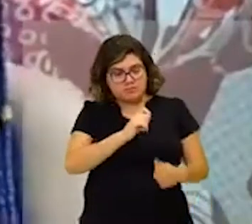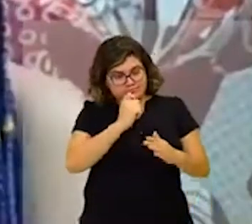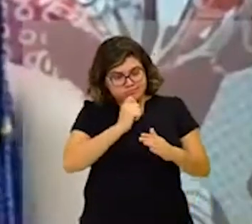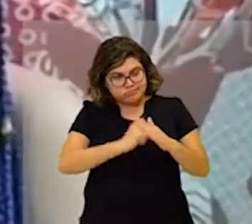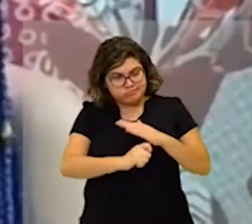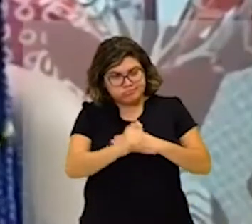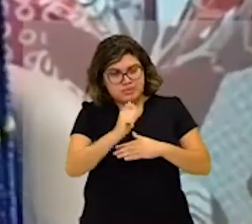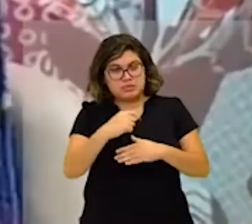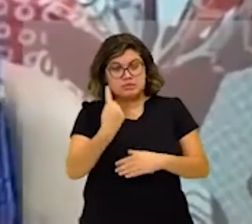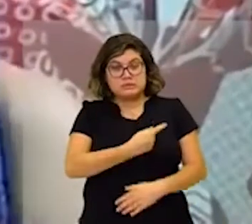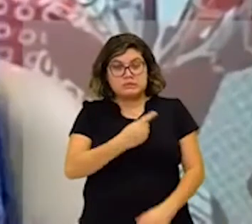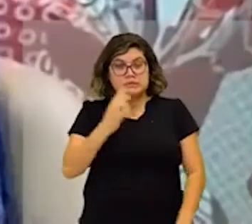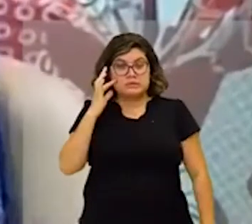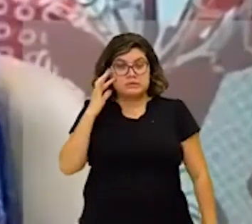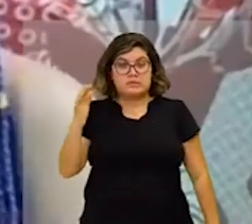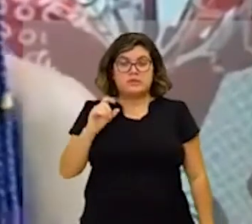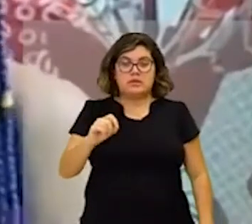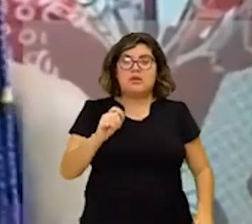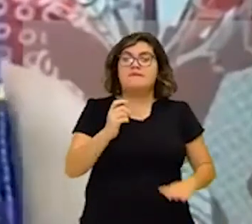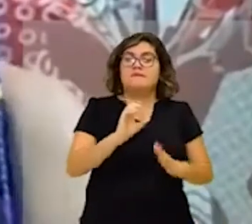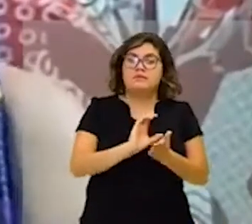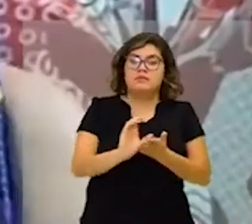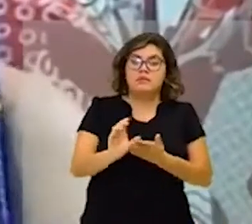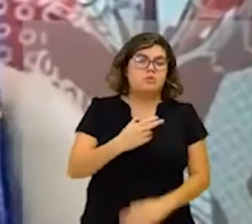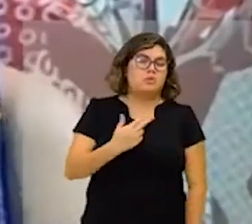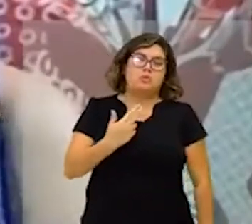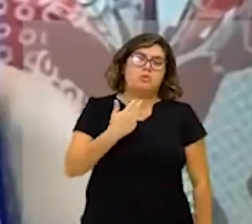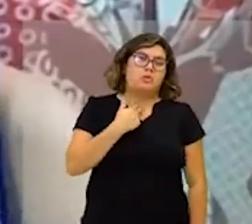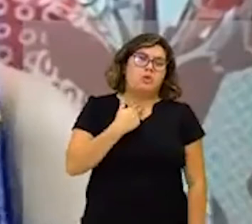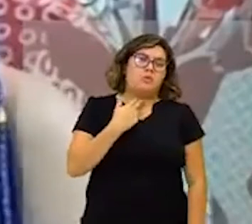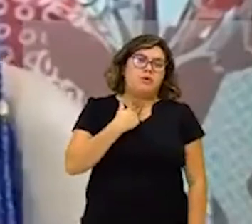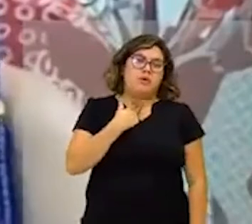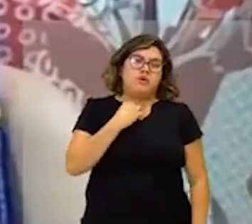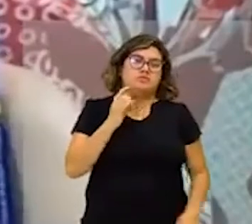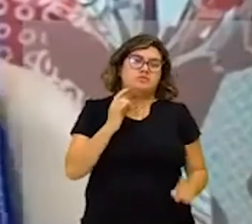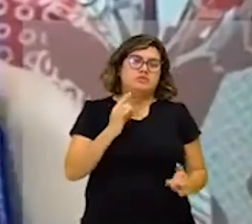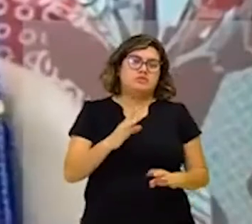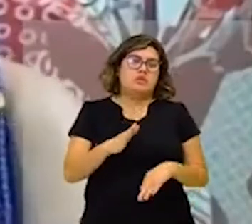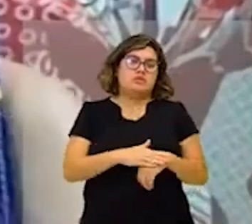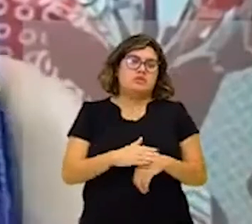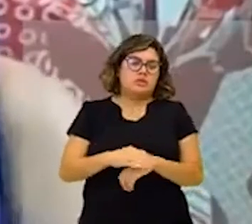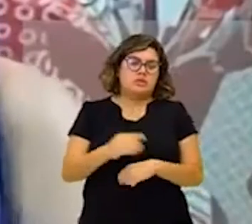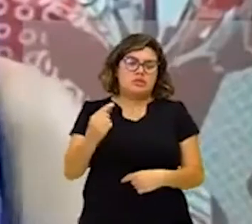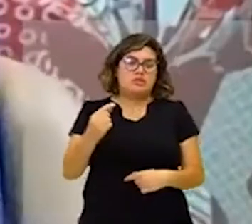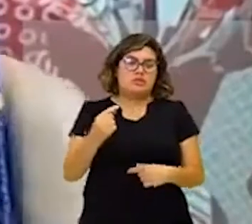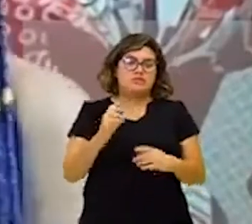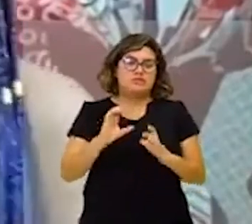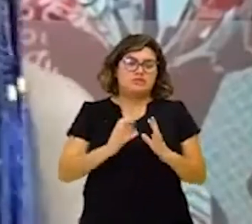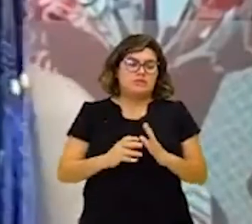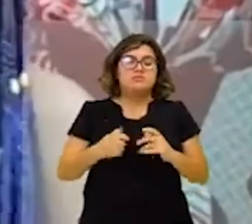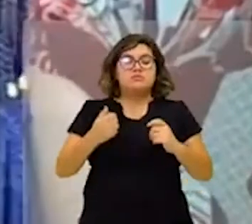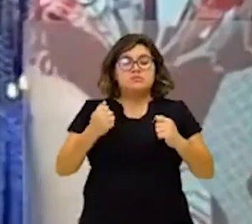que esse financiamento ele não pode ficar apenas na autonomia dos partidos é preciso uma regra para